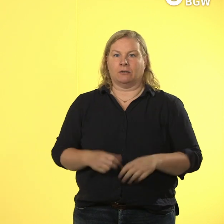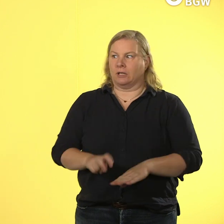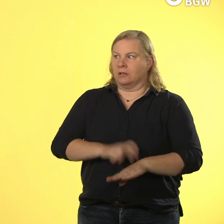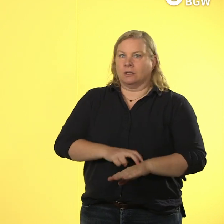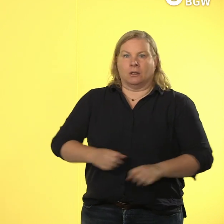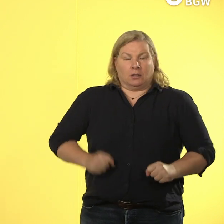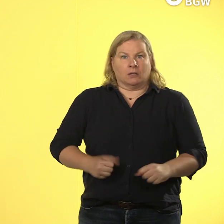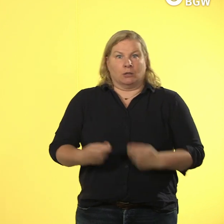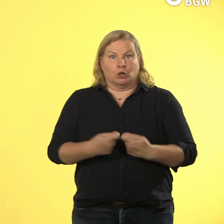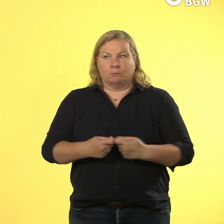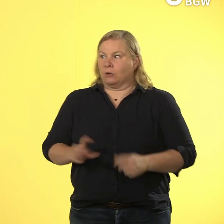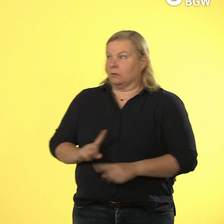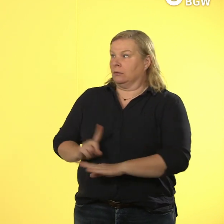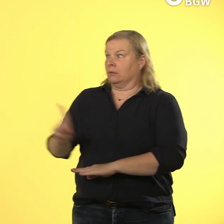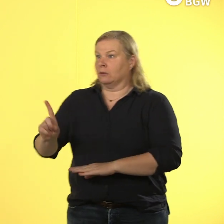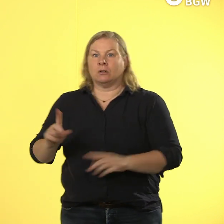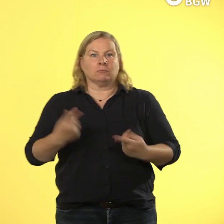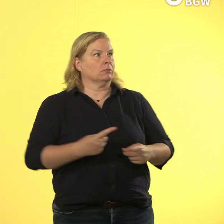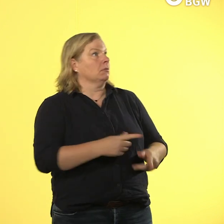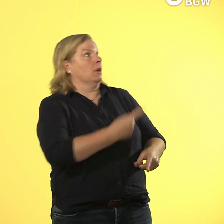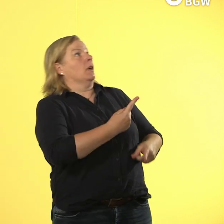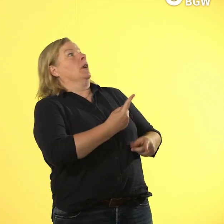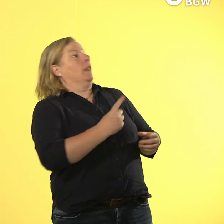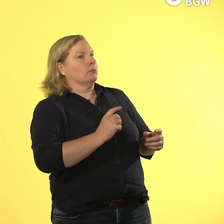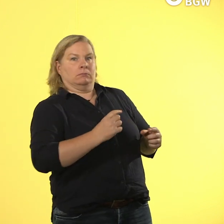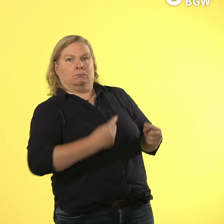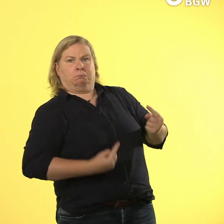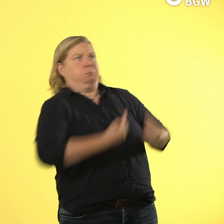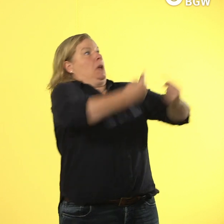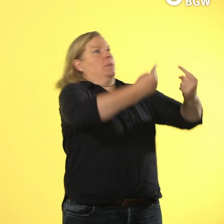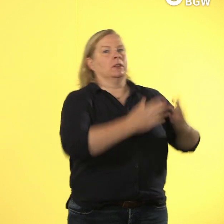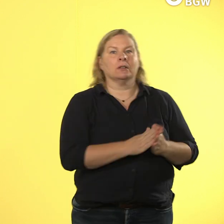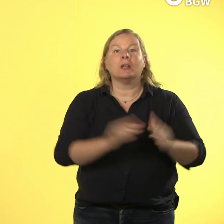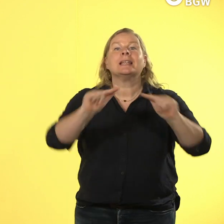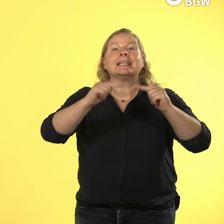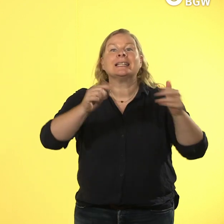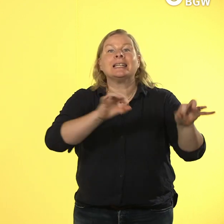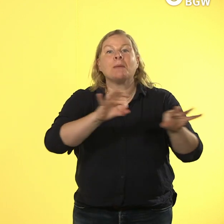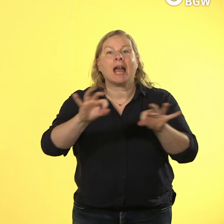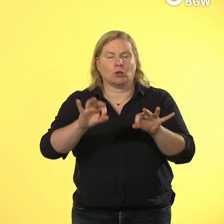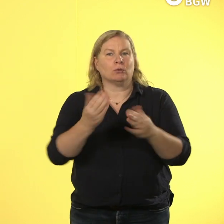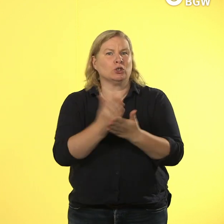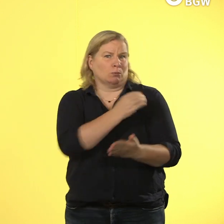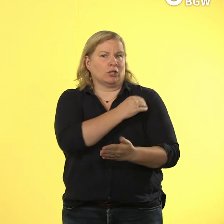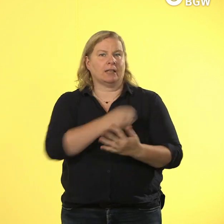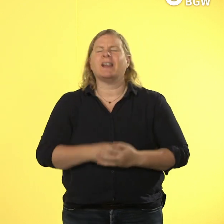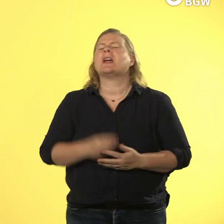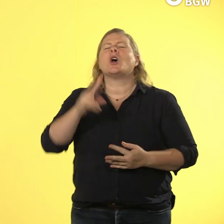Meine Teamleitung, das seien Sie, Sie haben mir schon gesagt: "Volker, in diesem Ton bitte nicht. Das ist ja kein Wunder, orientiere dich mal an der Fraktion."